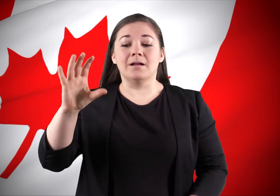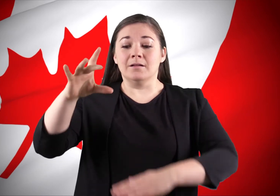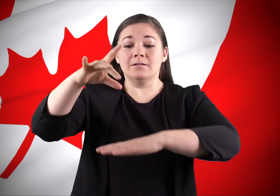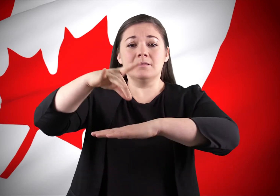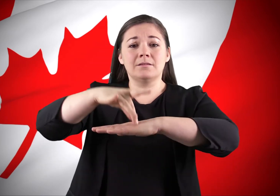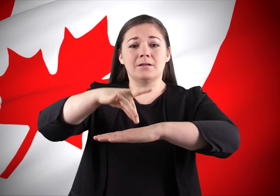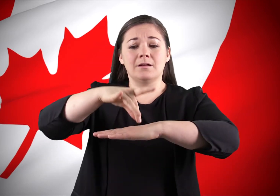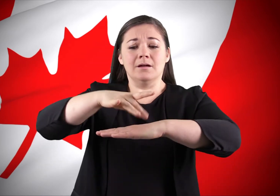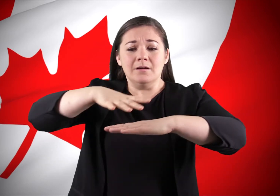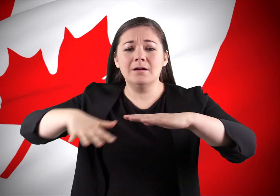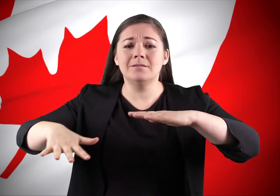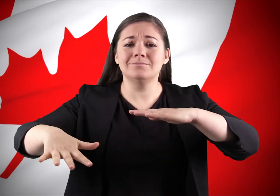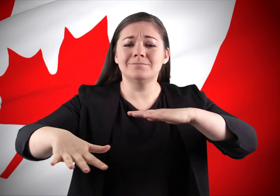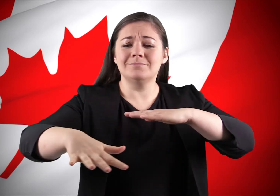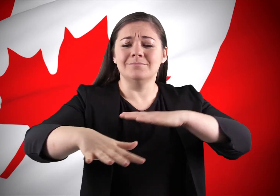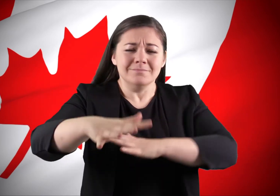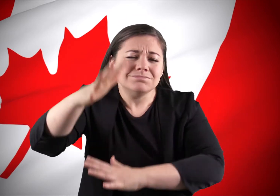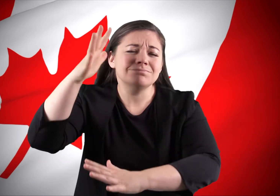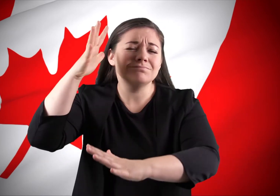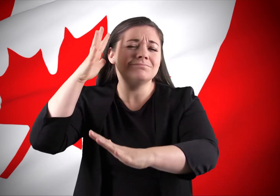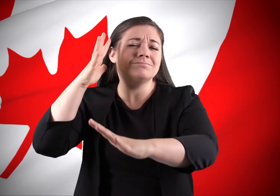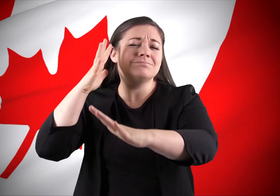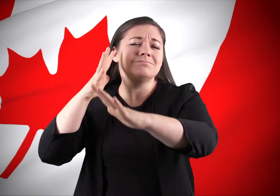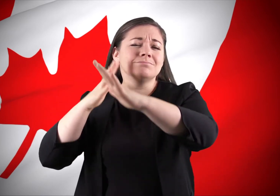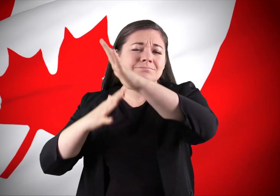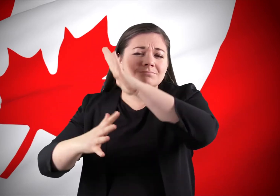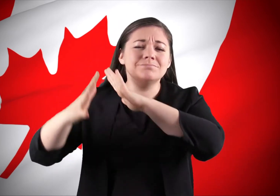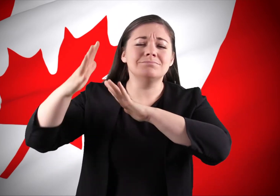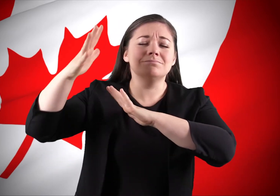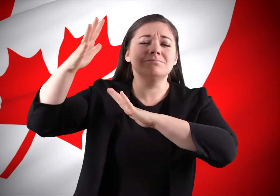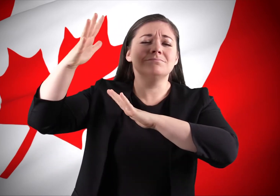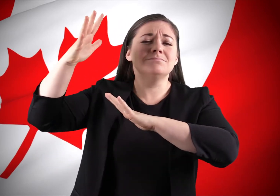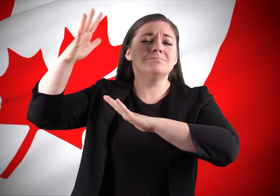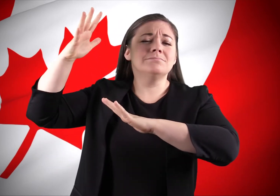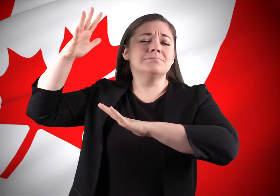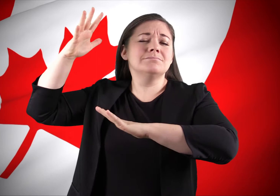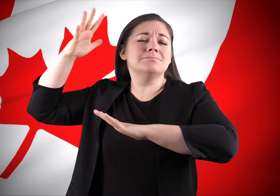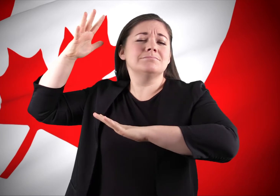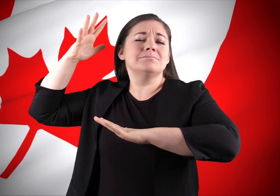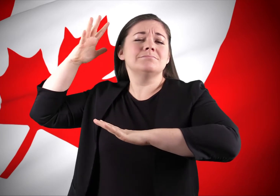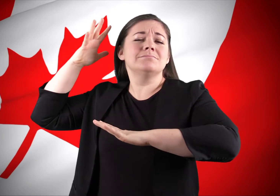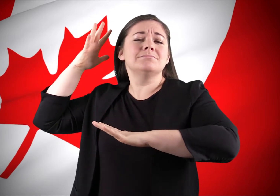Terre de nos aïeux,